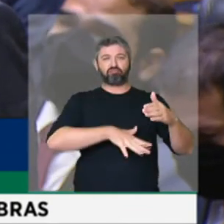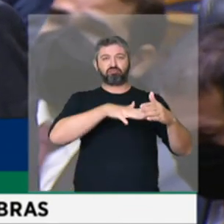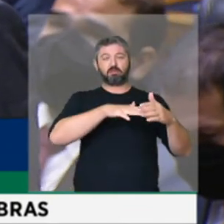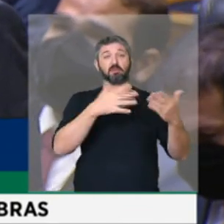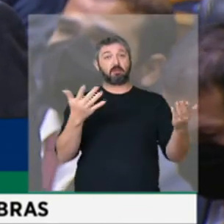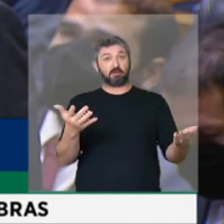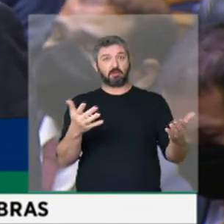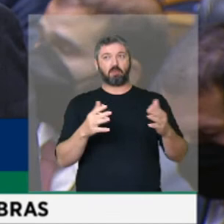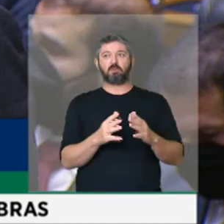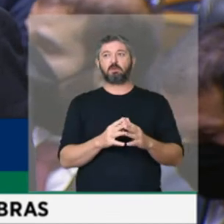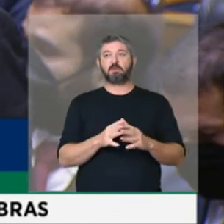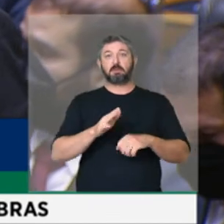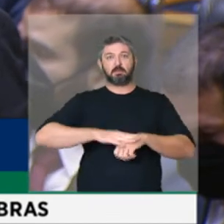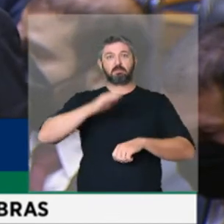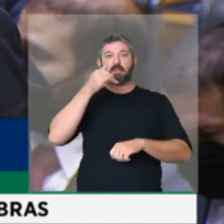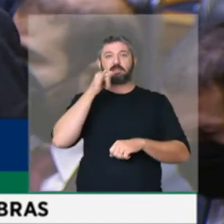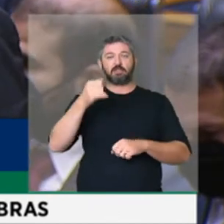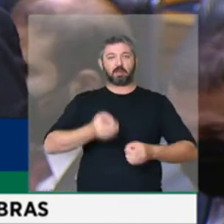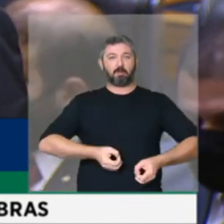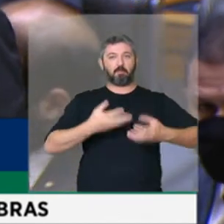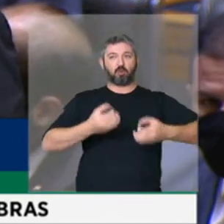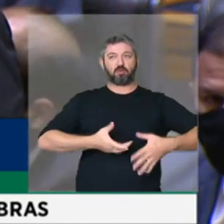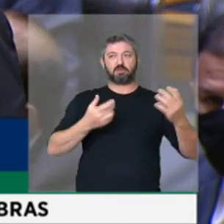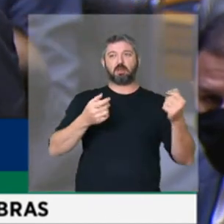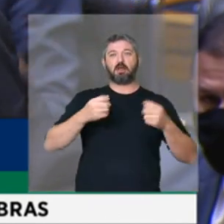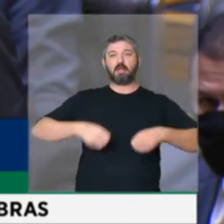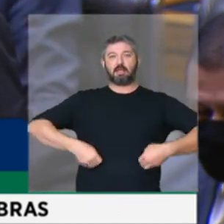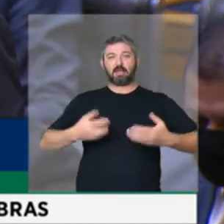QUALIDADE DOS RESERVATÓ RIOS... PORTANTO, MAIS ENERGIA GERADA E MENOR CUSTO PARA O